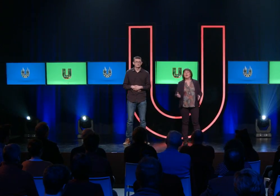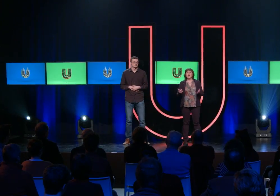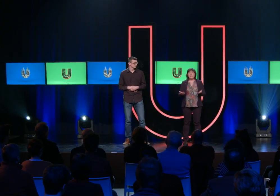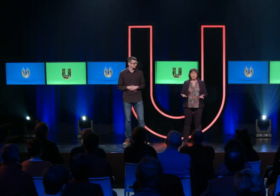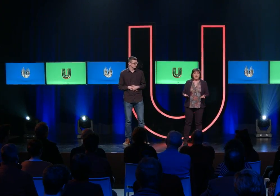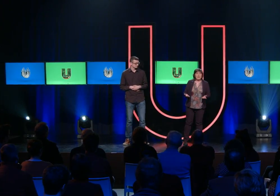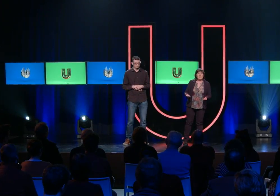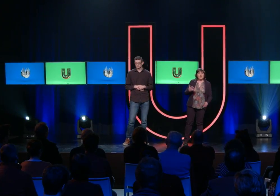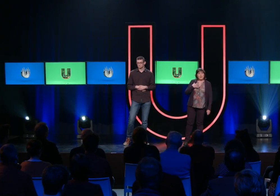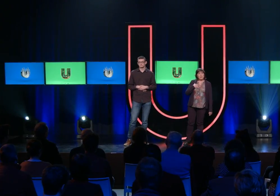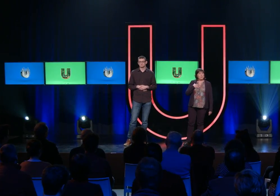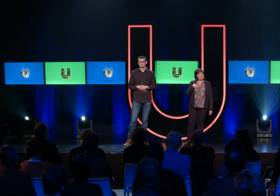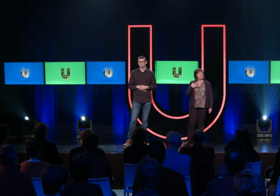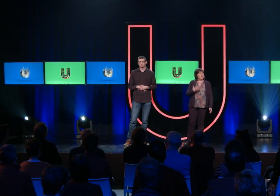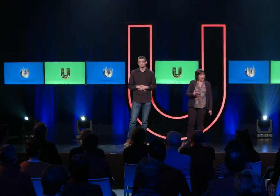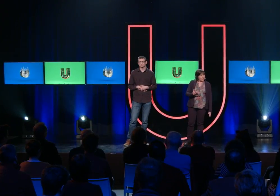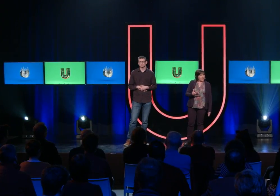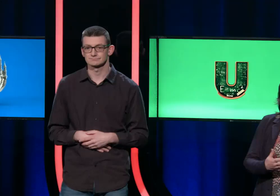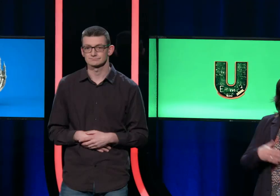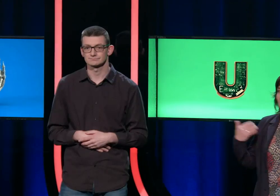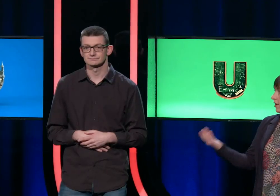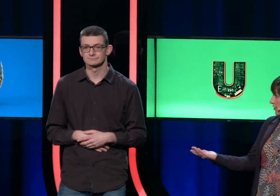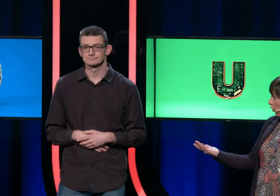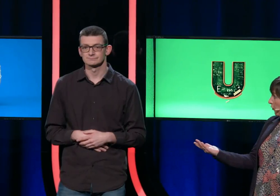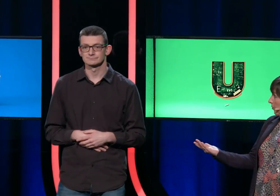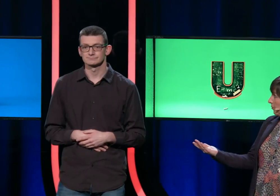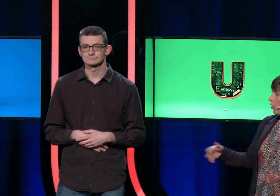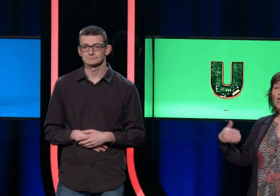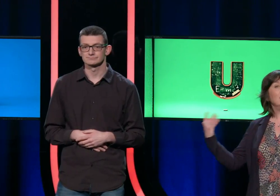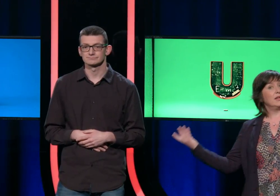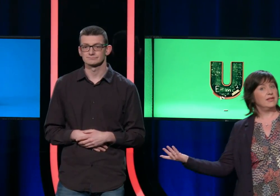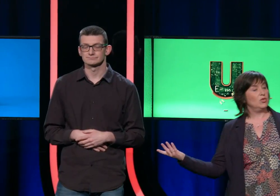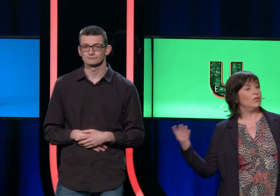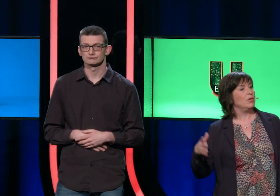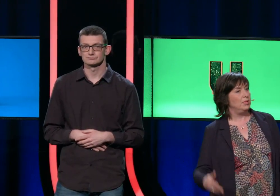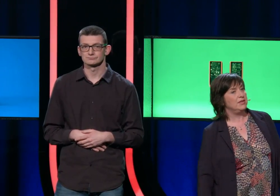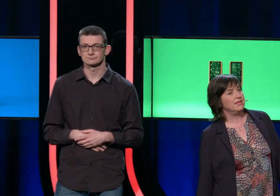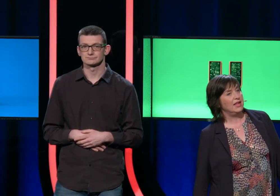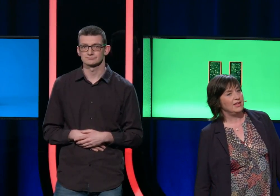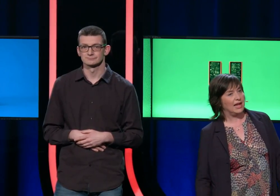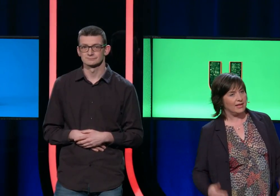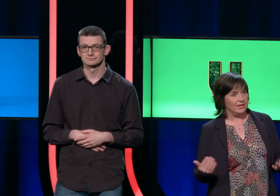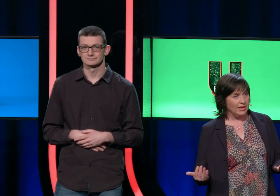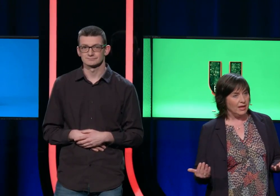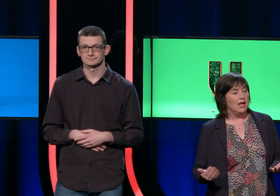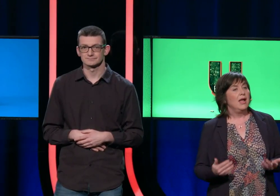Dat kan betekenen dat ik een beetje sneller ga dan Kristof of dat Kristof een beetje sneller gaat dan ik